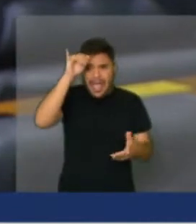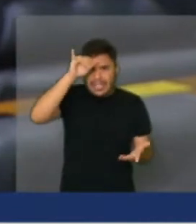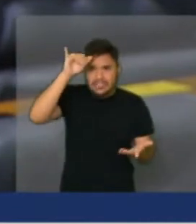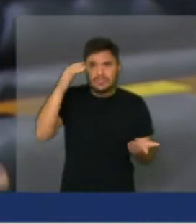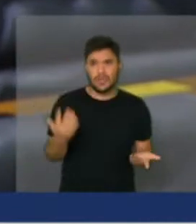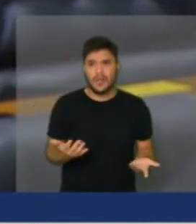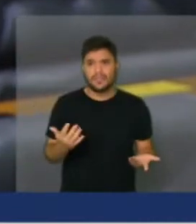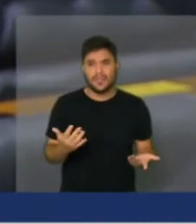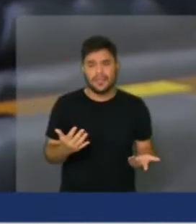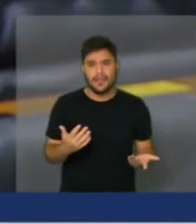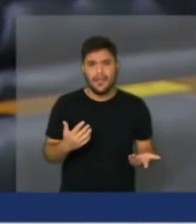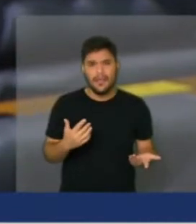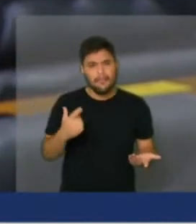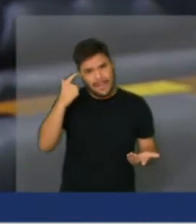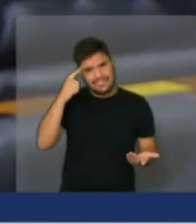OTÁRIOS. ELE CHEGA AQUI DESTRÓI A INDÚSTRIA, ESTÁ